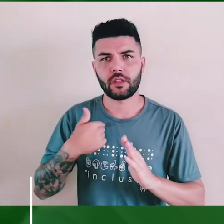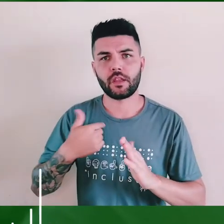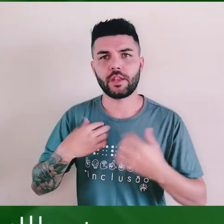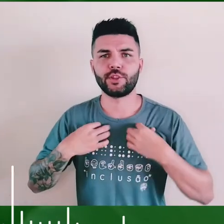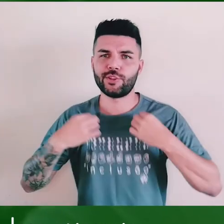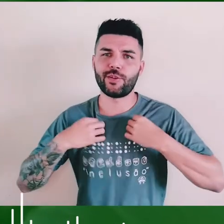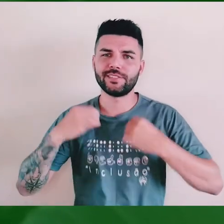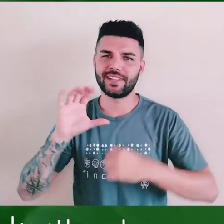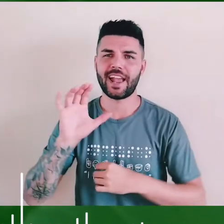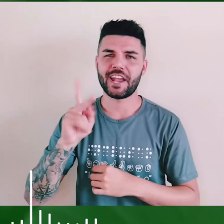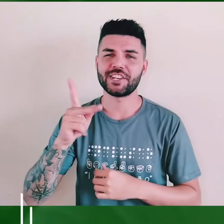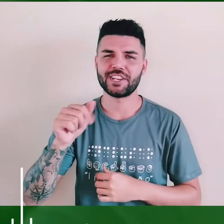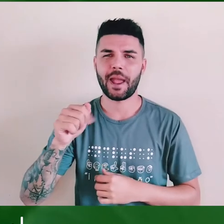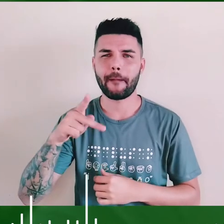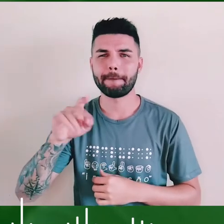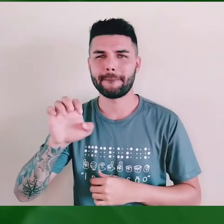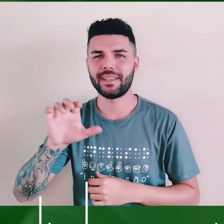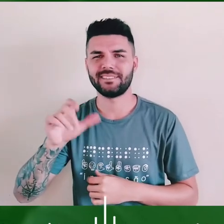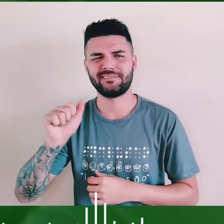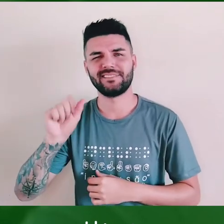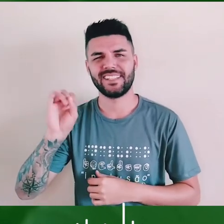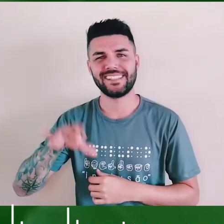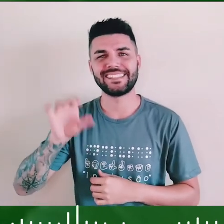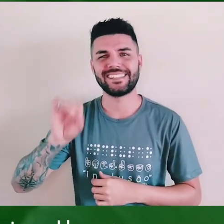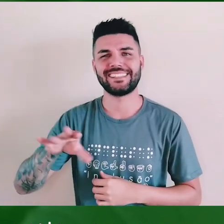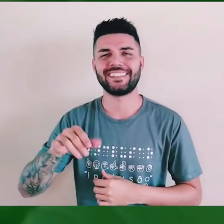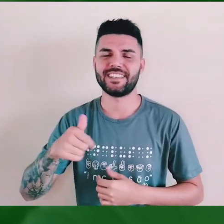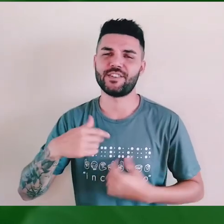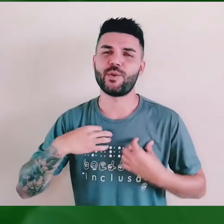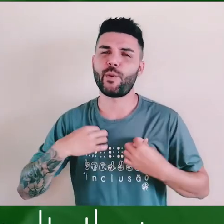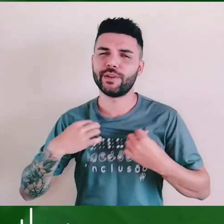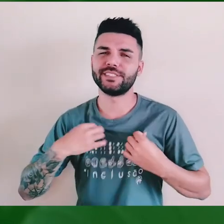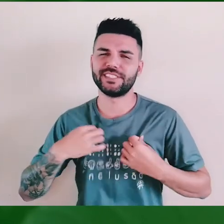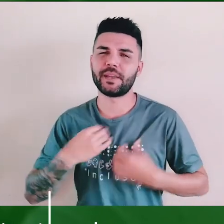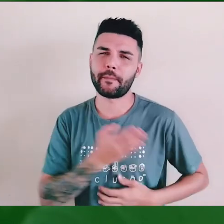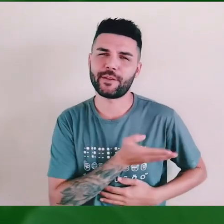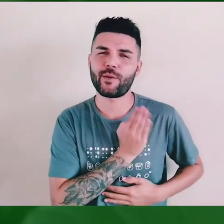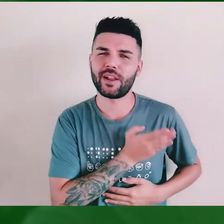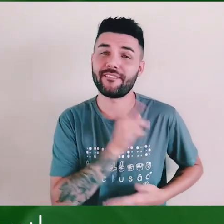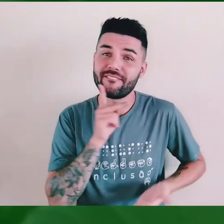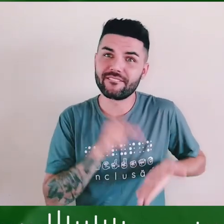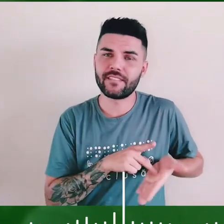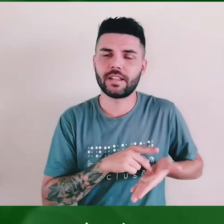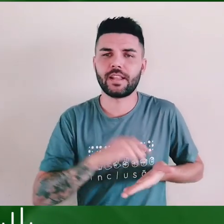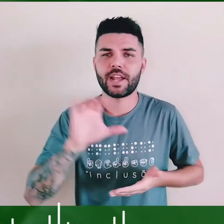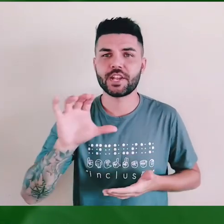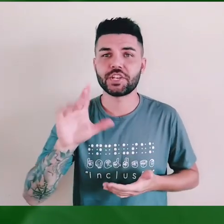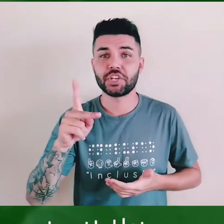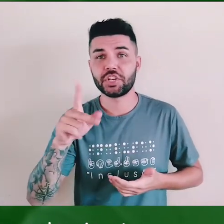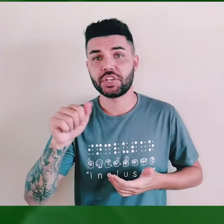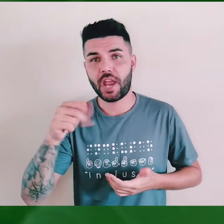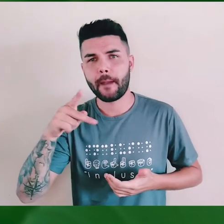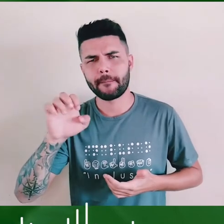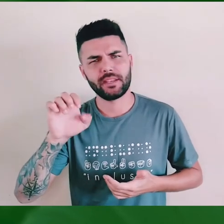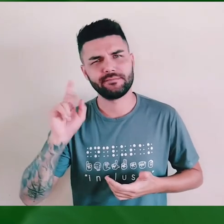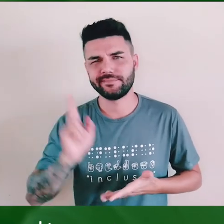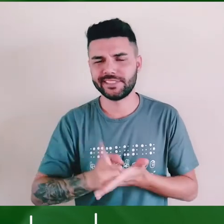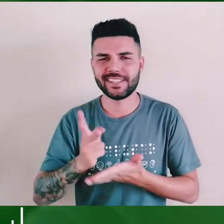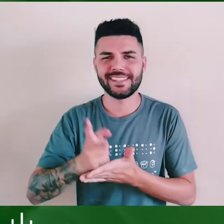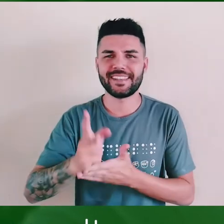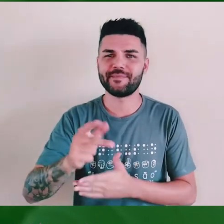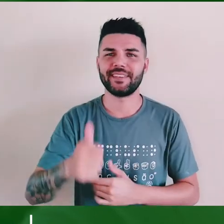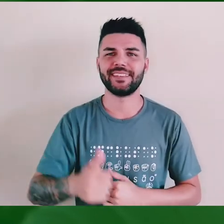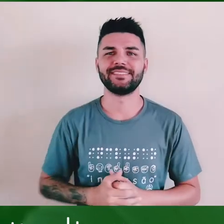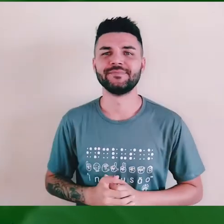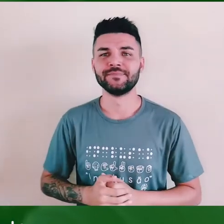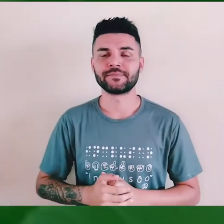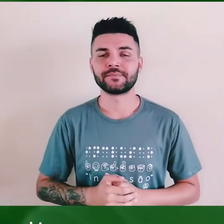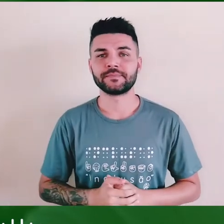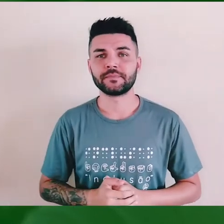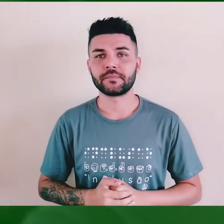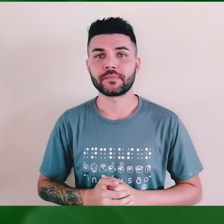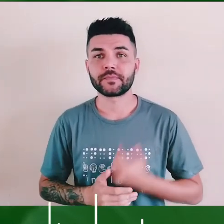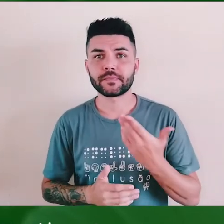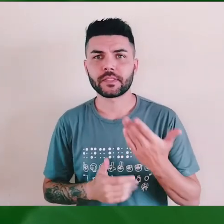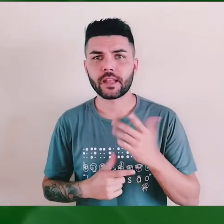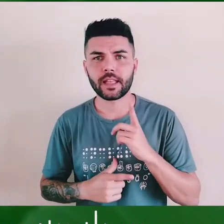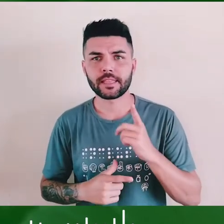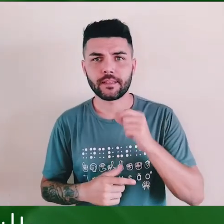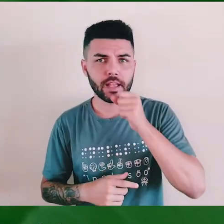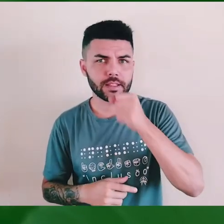perguntando qual seu time do coração? Pedro: Chapecoense sempre! Então cara, tem um pessoal